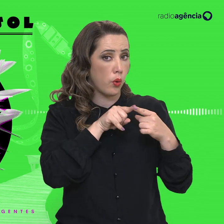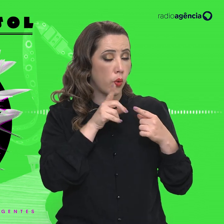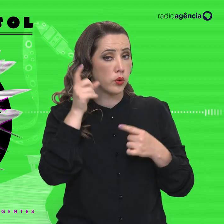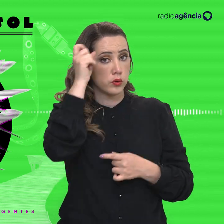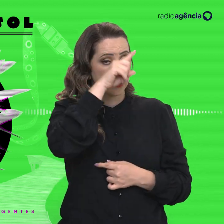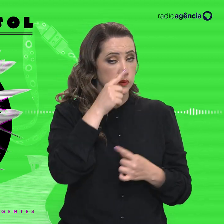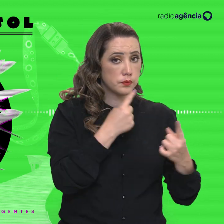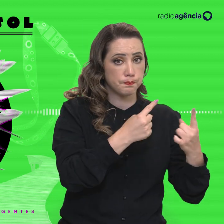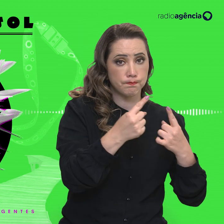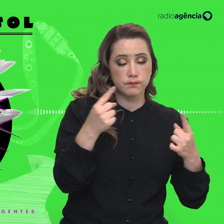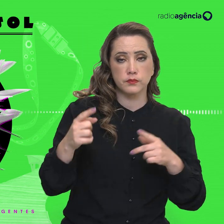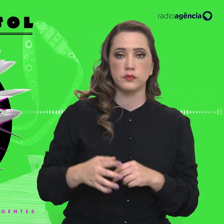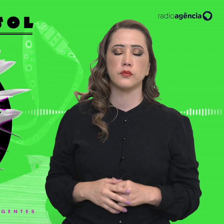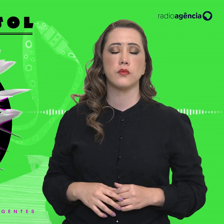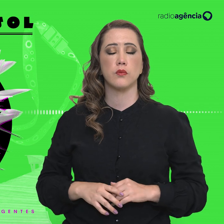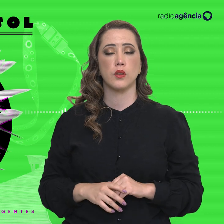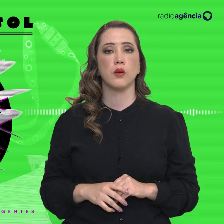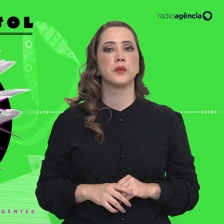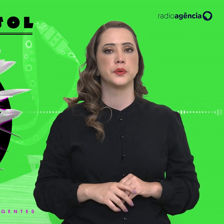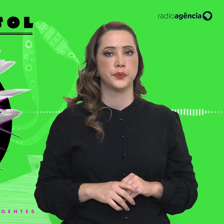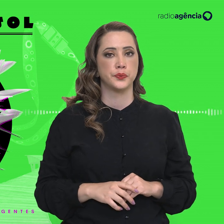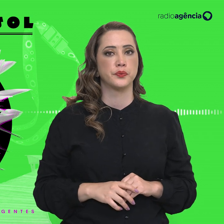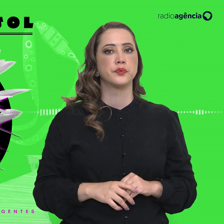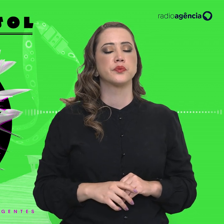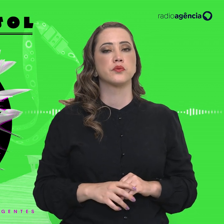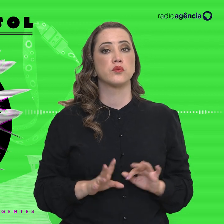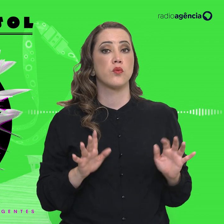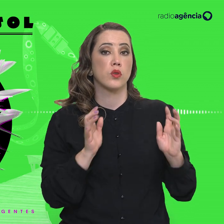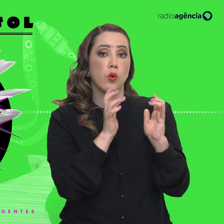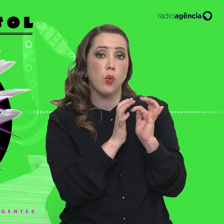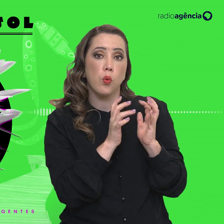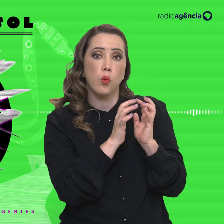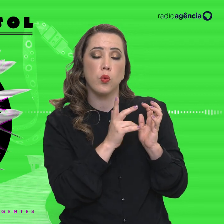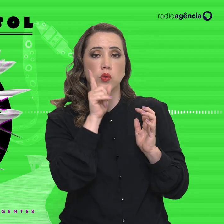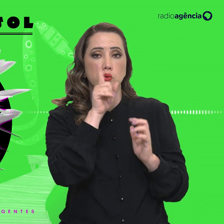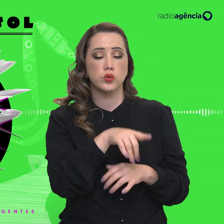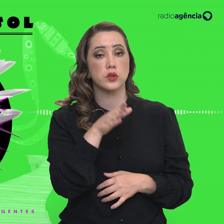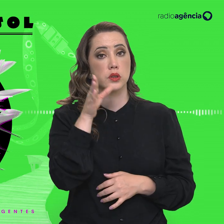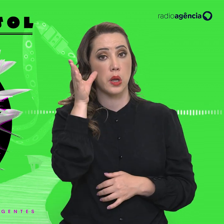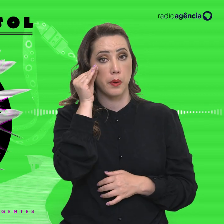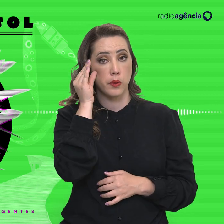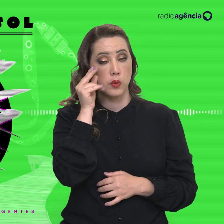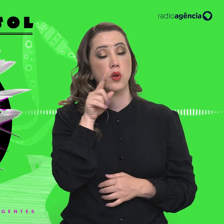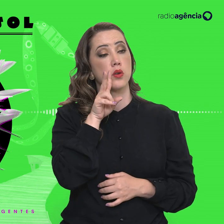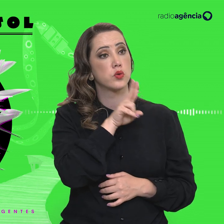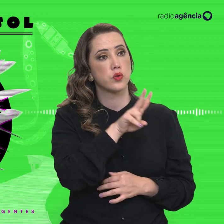[Pedro] O autismo é uma forma muito curiosa de ver o mundo pra mim.